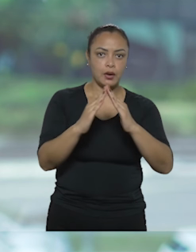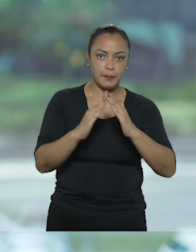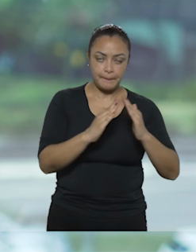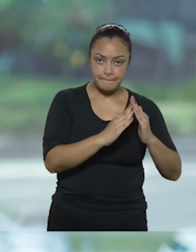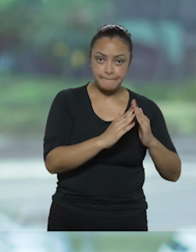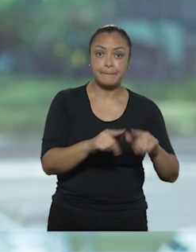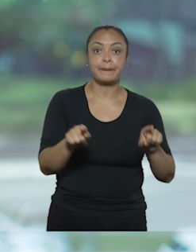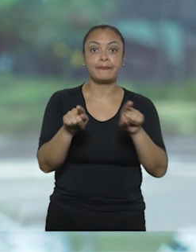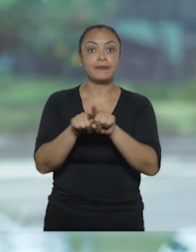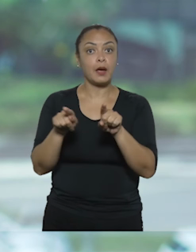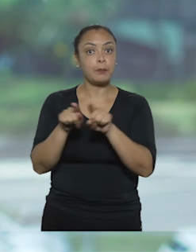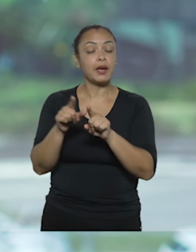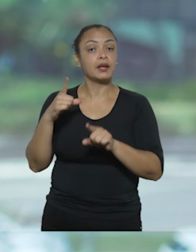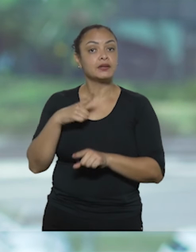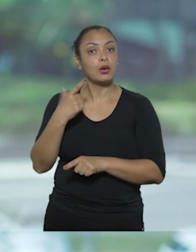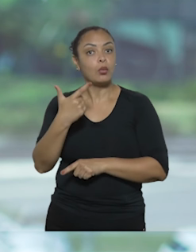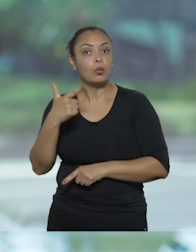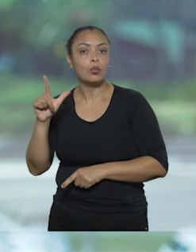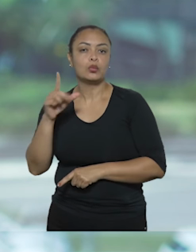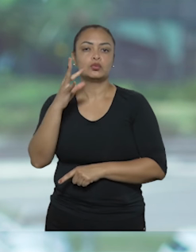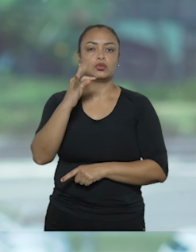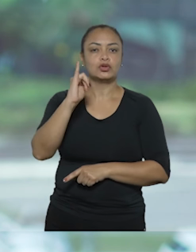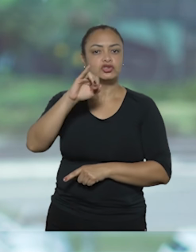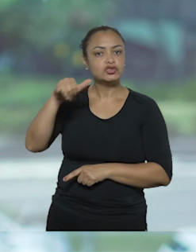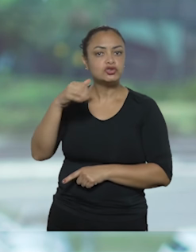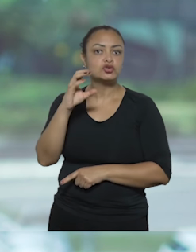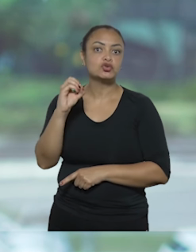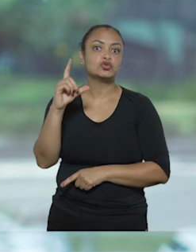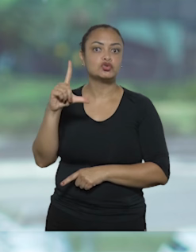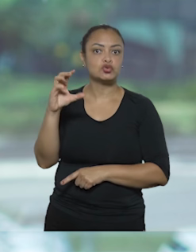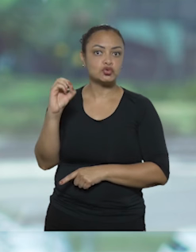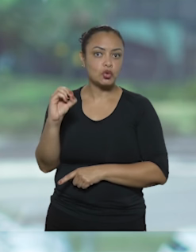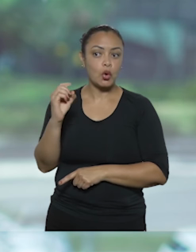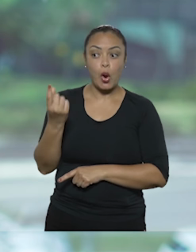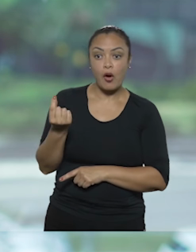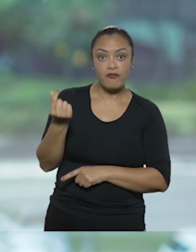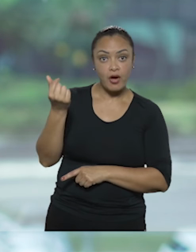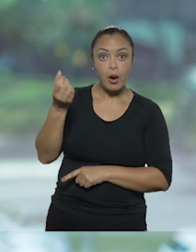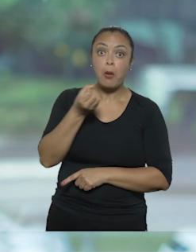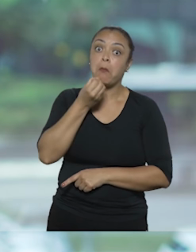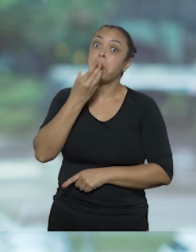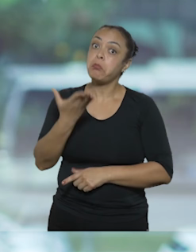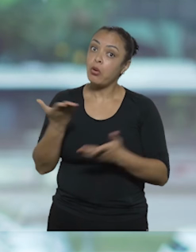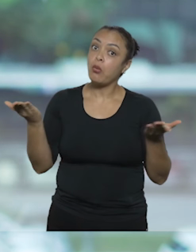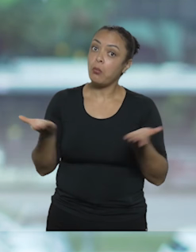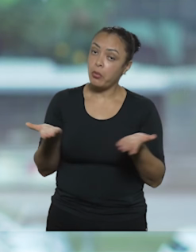também temos os fundos de tijolo cujos preços hoje indicam um bom momento de entrada, né?